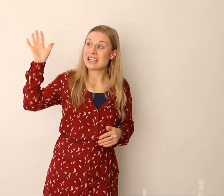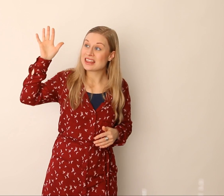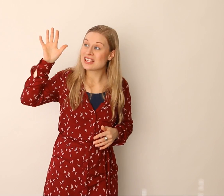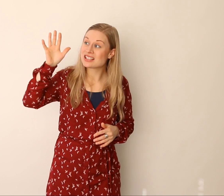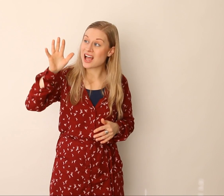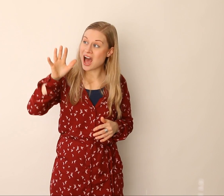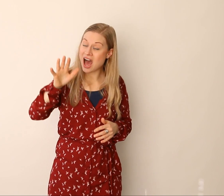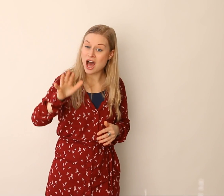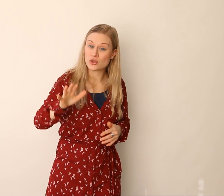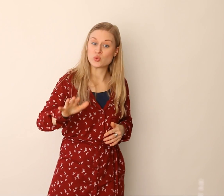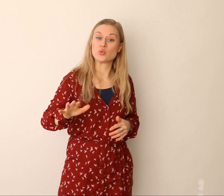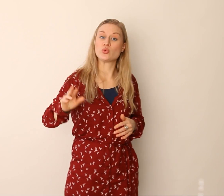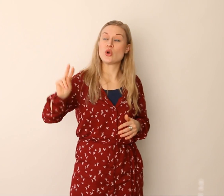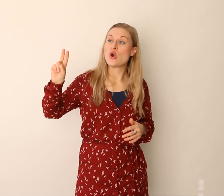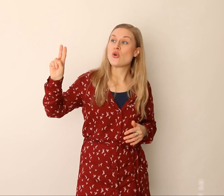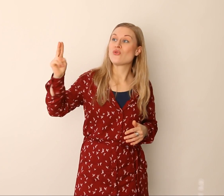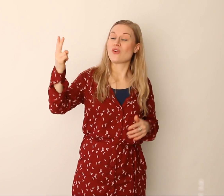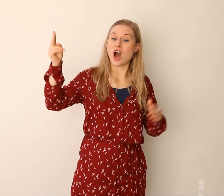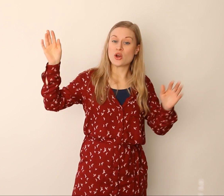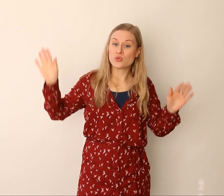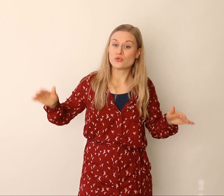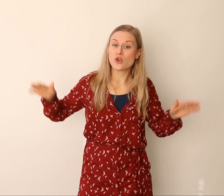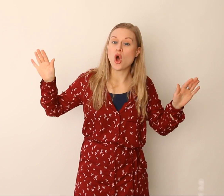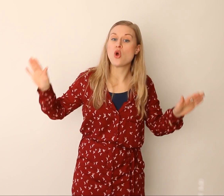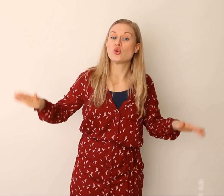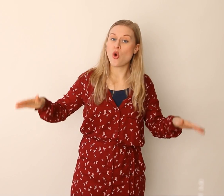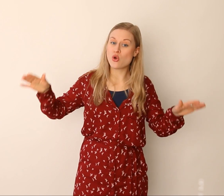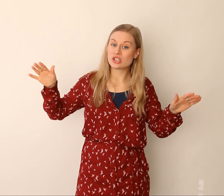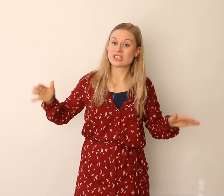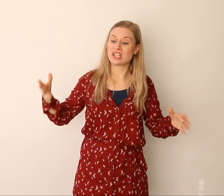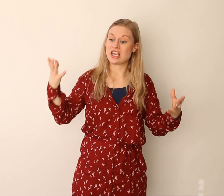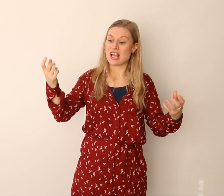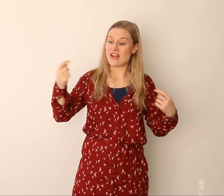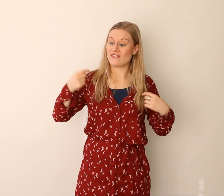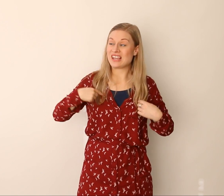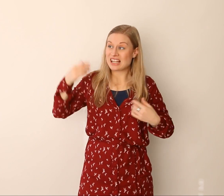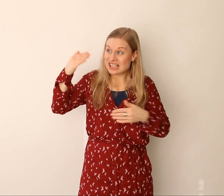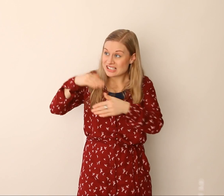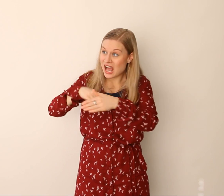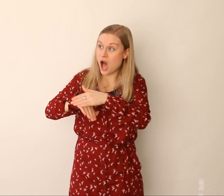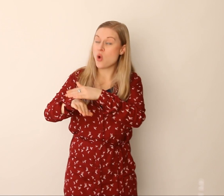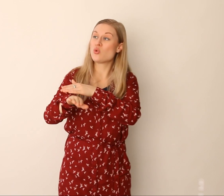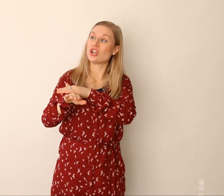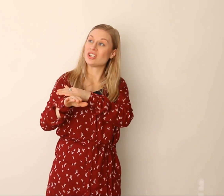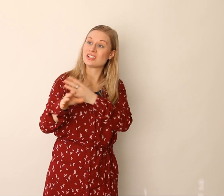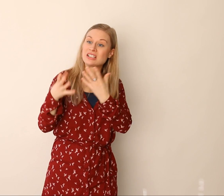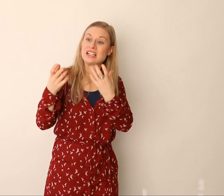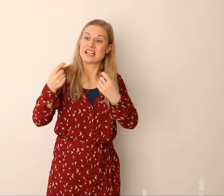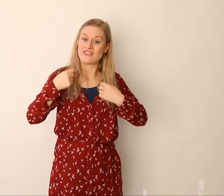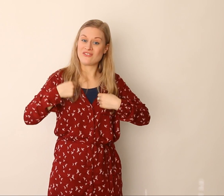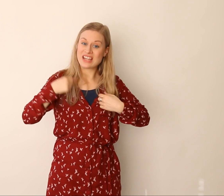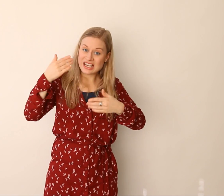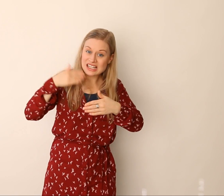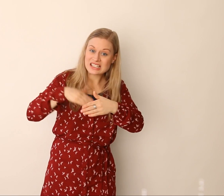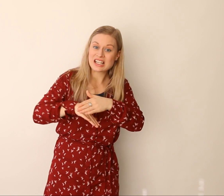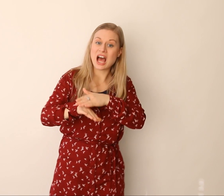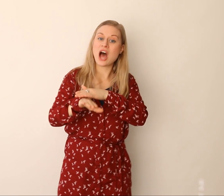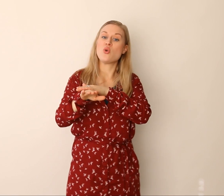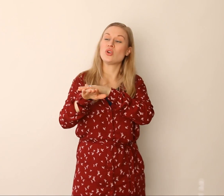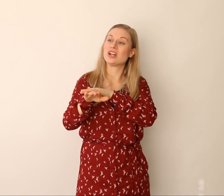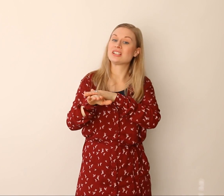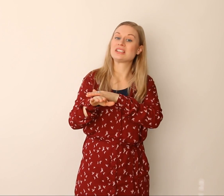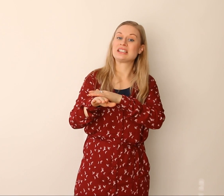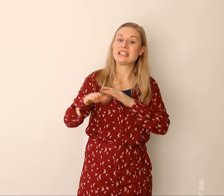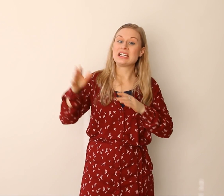In de schaduw van Uw vleugels, wil ik schuilen, wil ik schuilen.